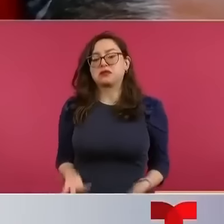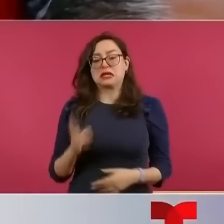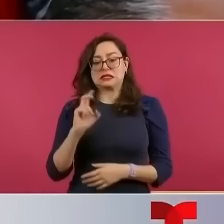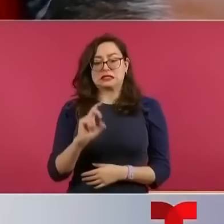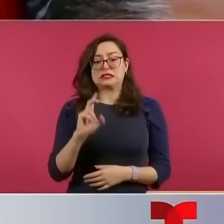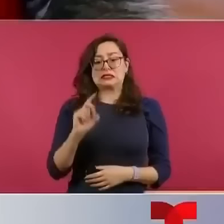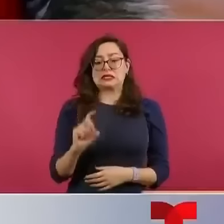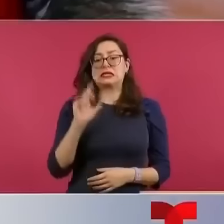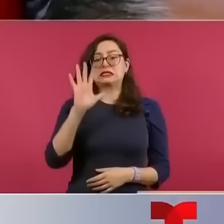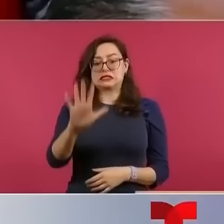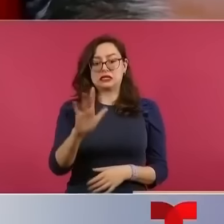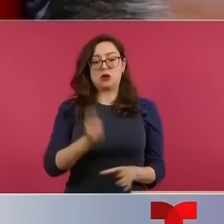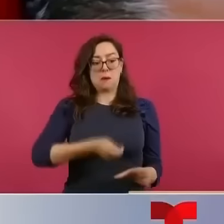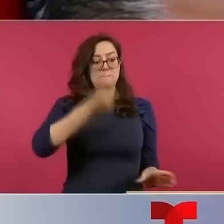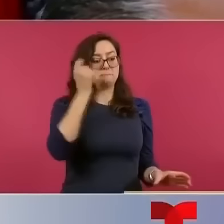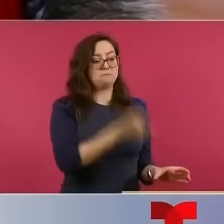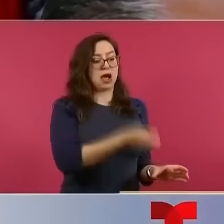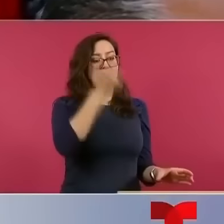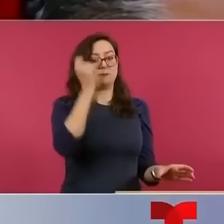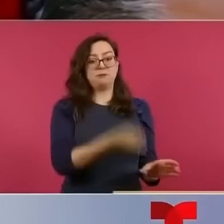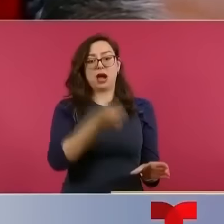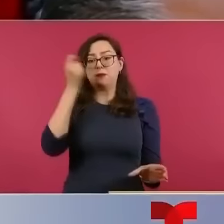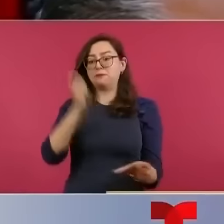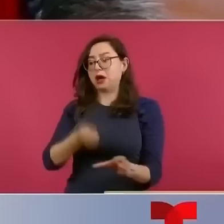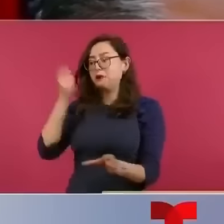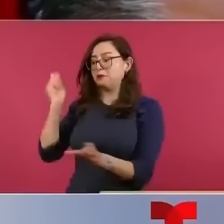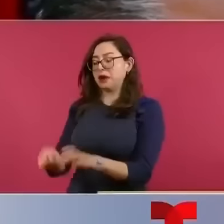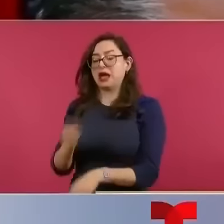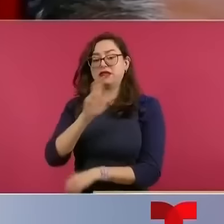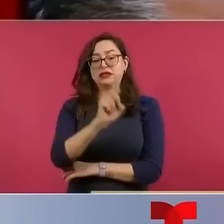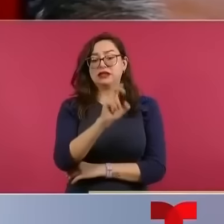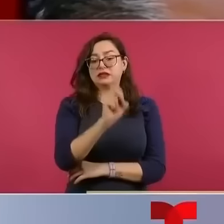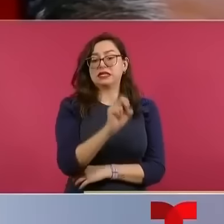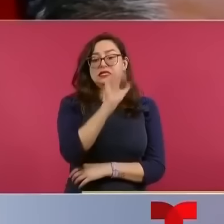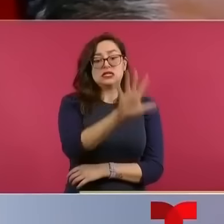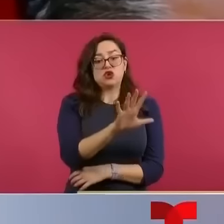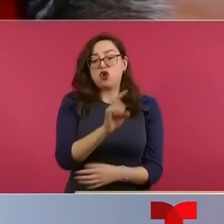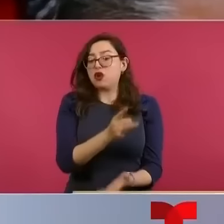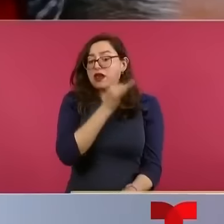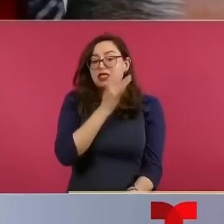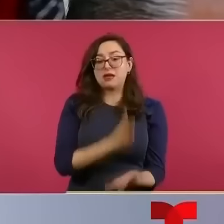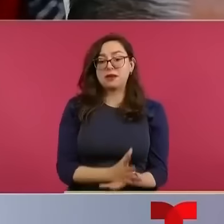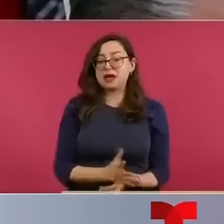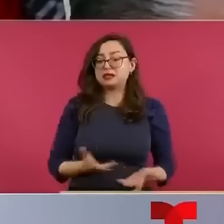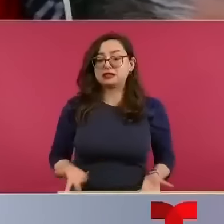ESTO DIJO MANUEL LÓPEZ OBRADOR >> NOSOTROS REVISAMOS LOS NOSOTROS REVISAMOS LOS